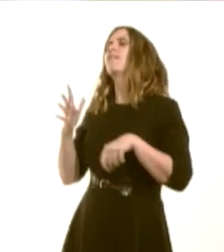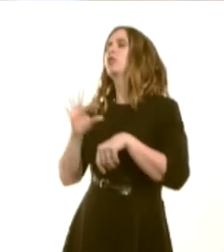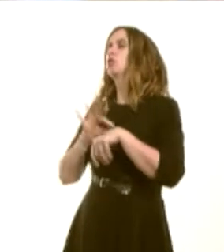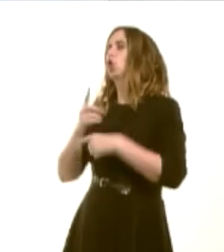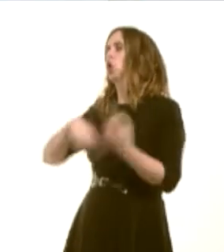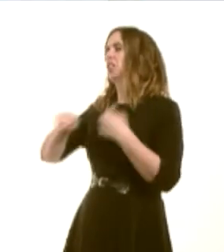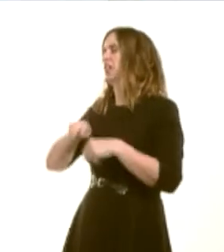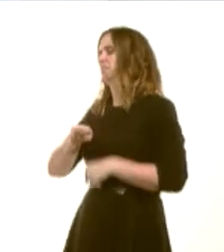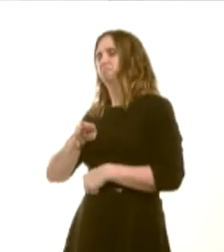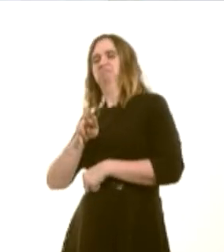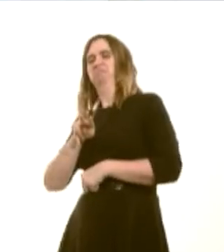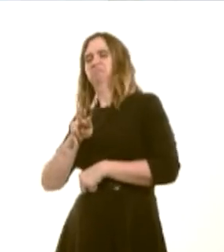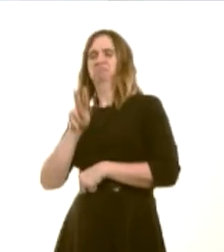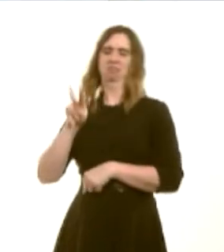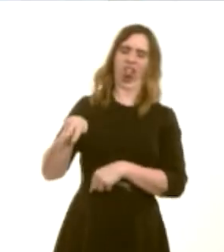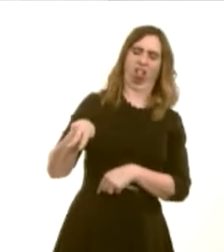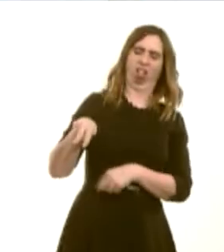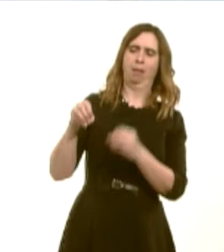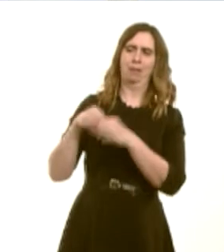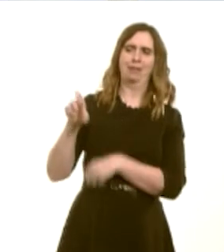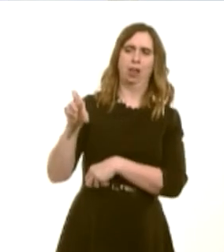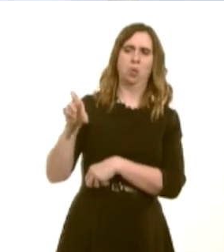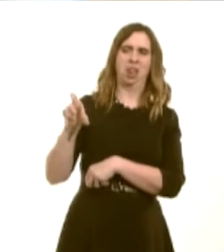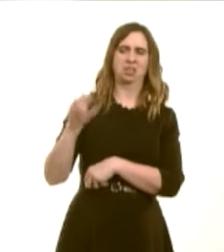derbyn hynny. Beth maeín rhaid ei sicrhau yw bod yr agwedd yn newid a bod mwy a mwy